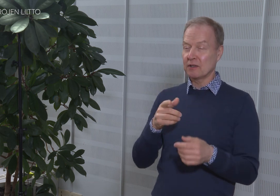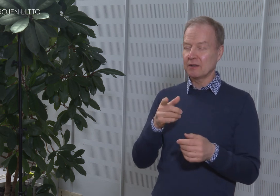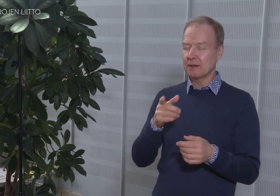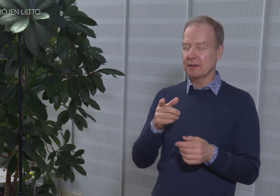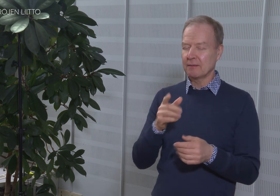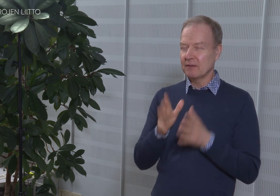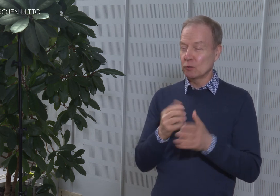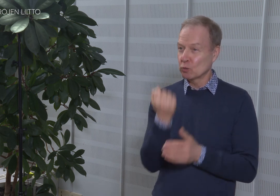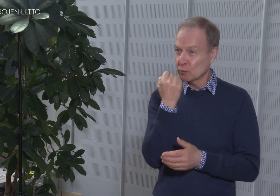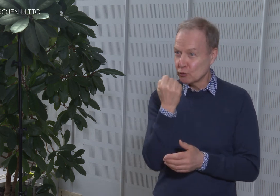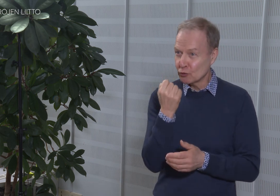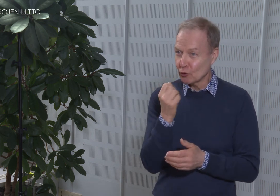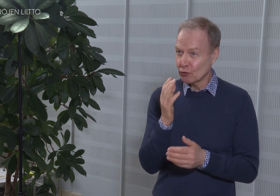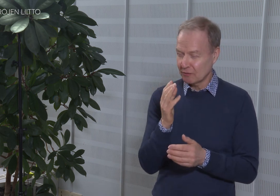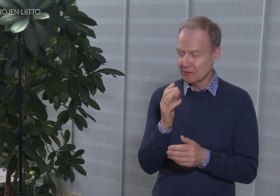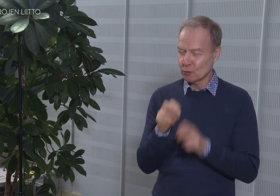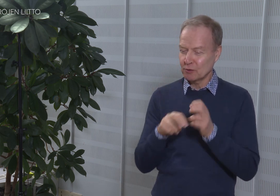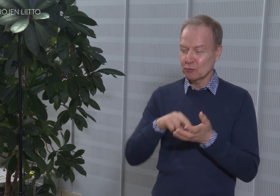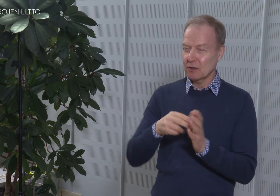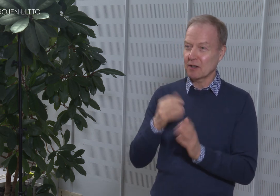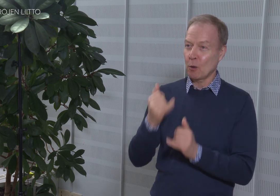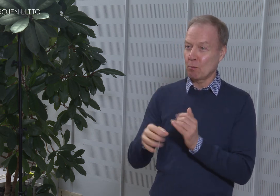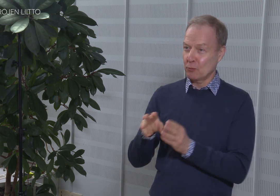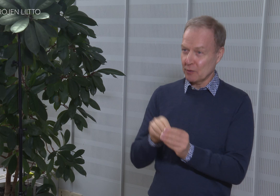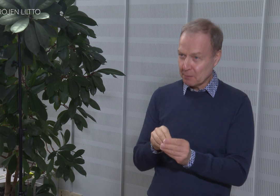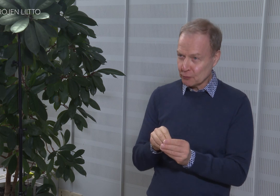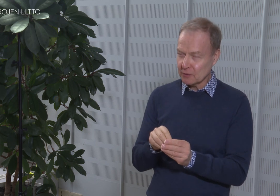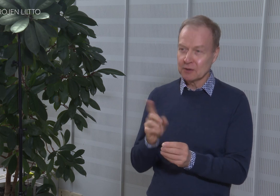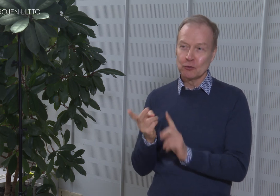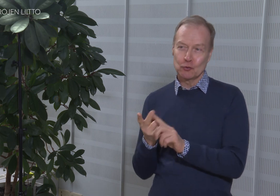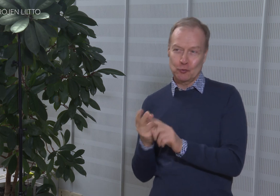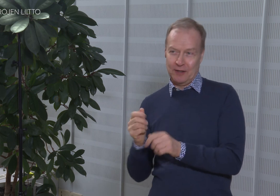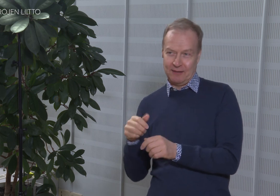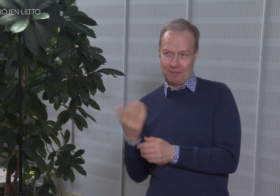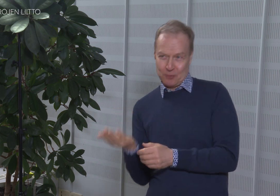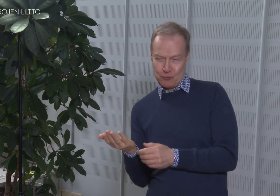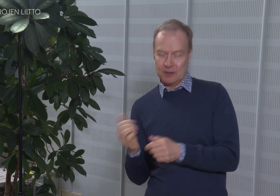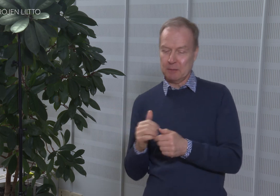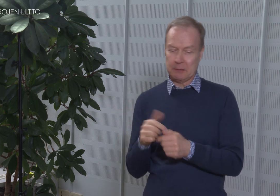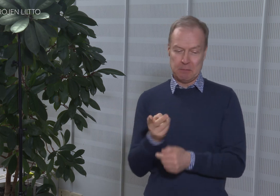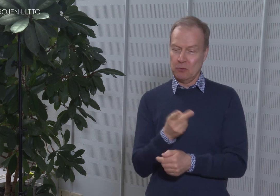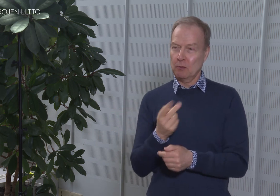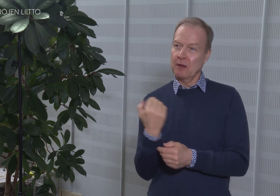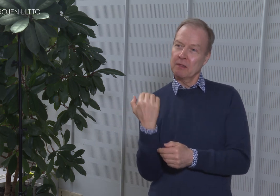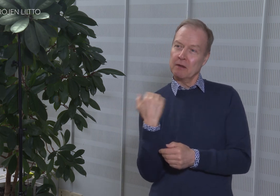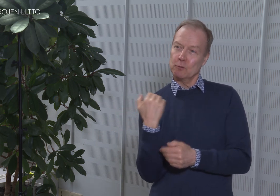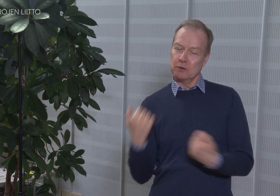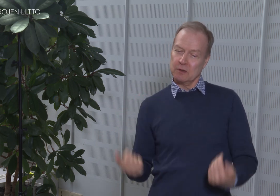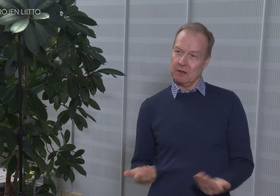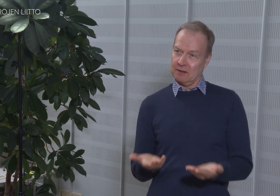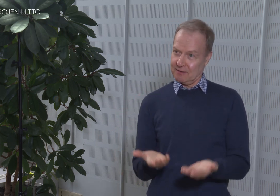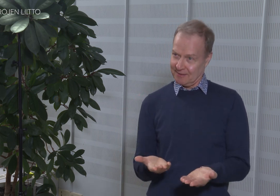ovat toimineet työryhmän työtä taustoittavina dokumentteina.